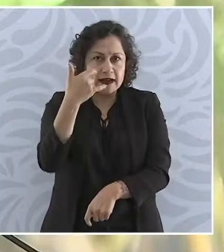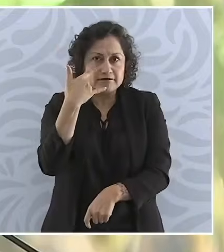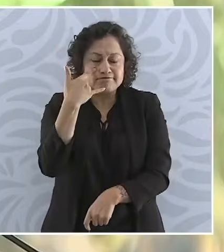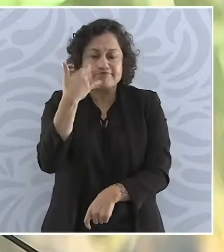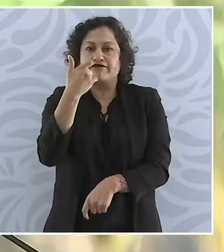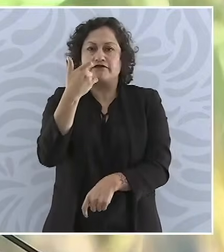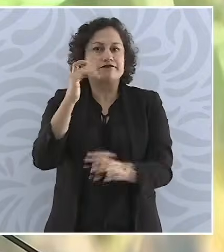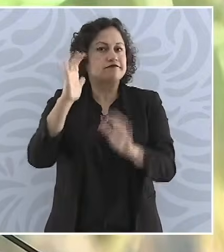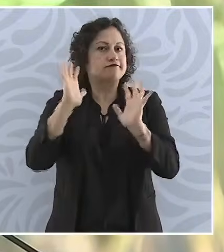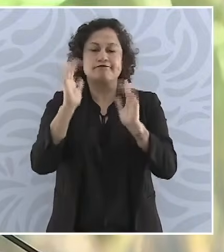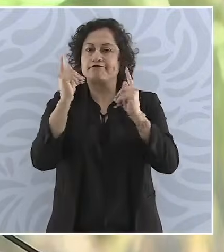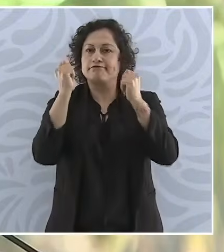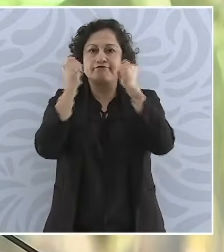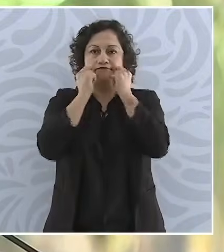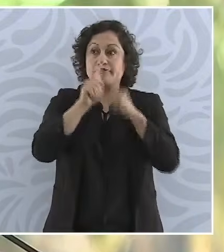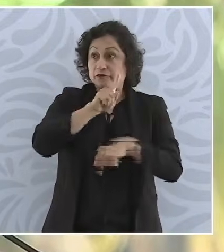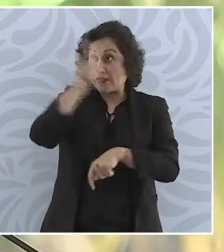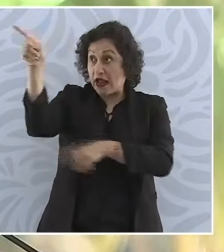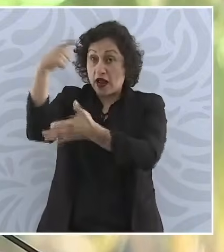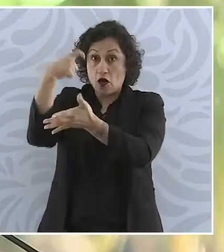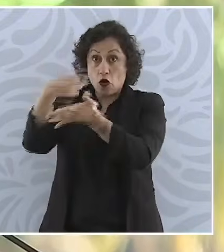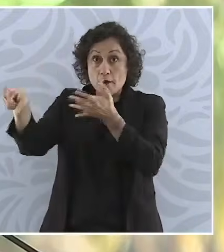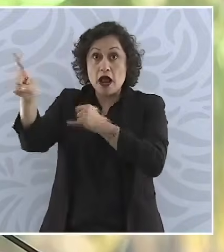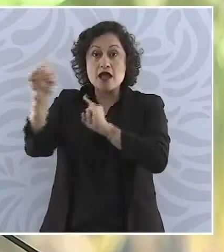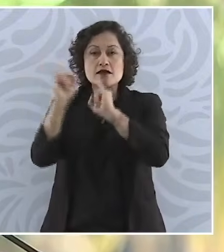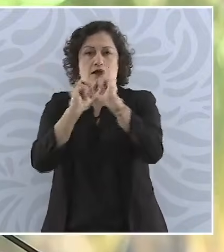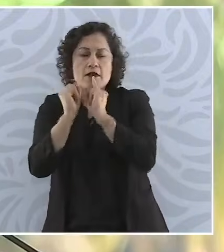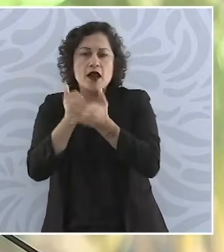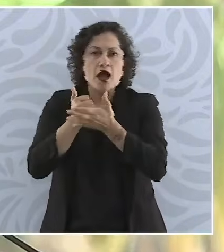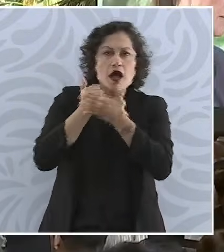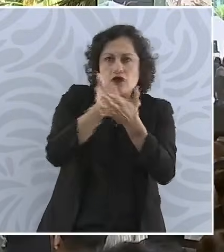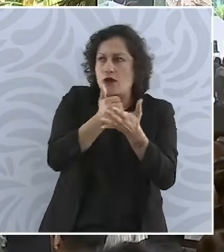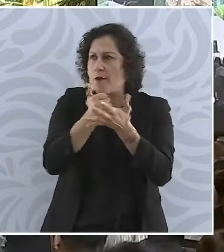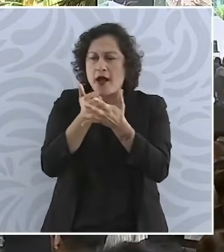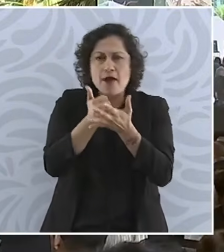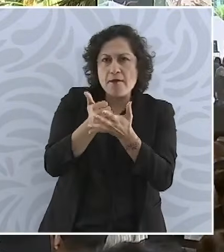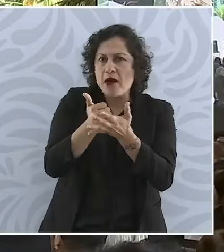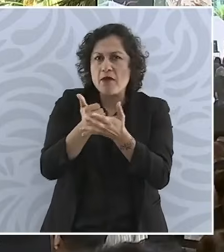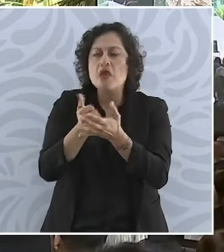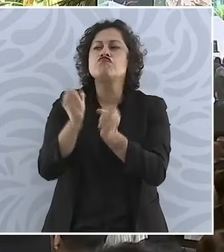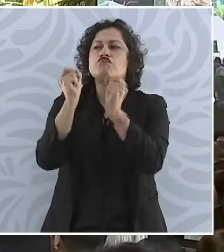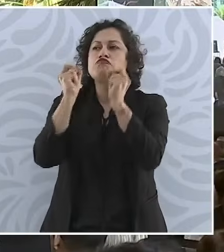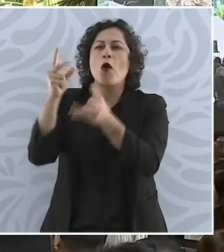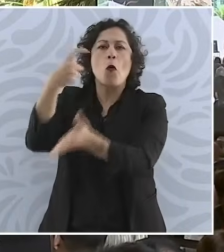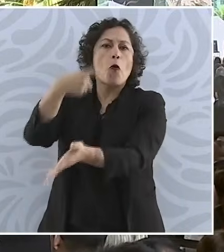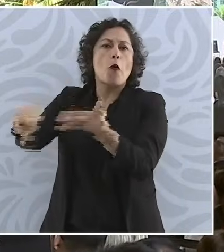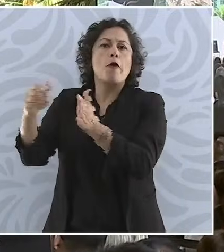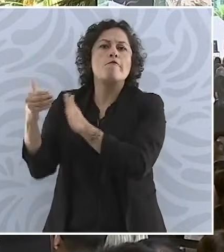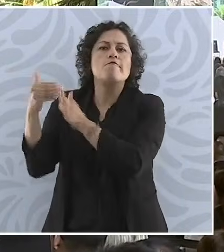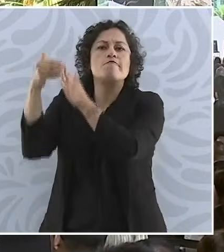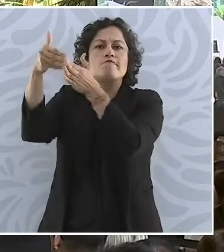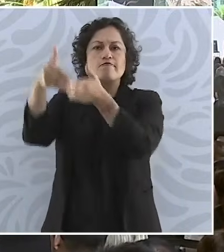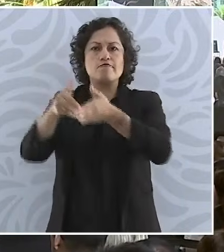intérpretes los mexicanos se hicieron a amar lo que sigue es una parte de las palabras que